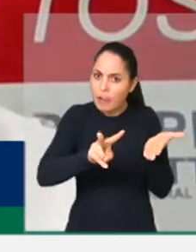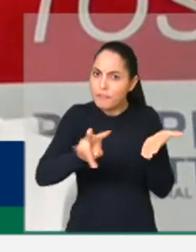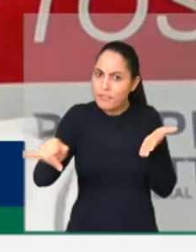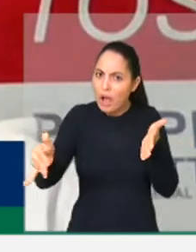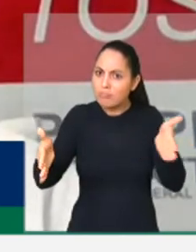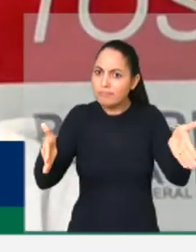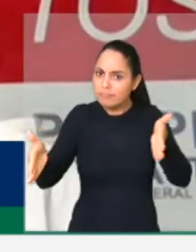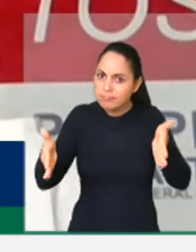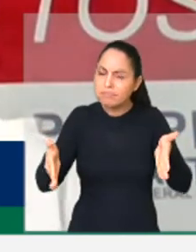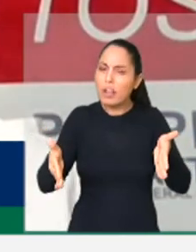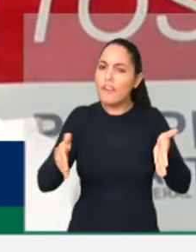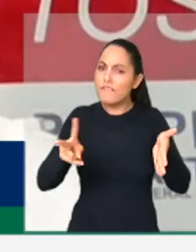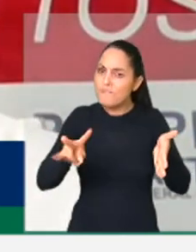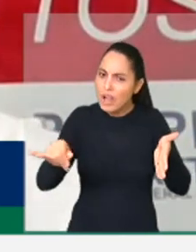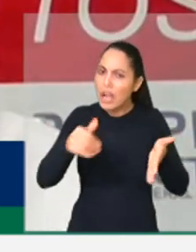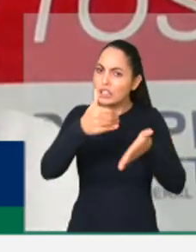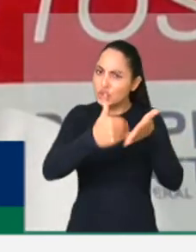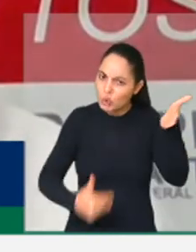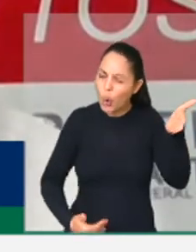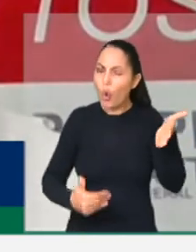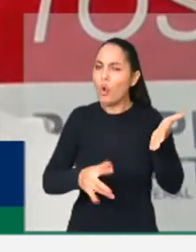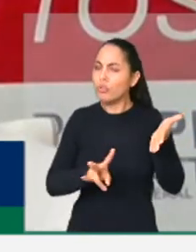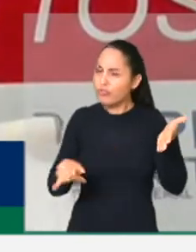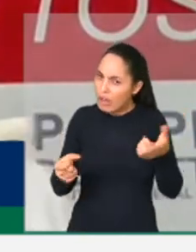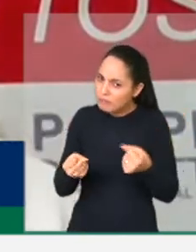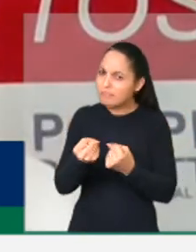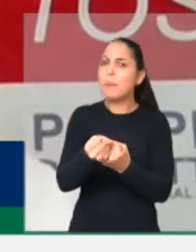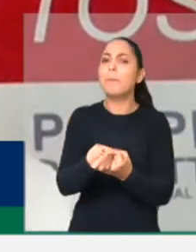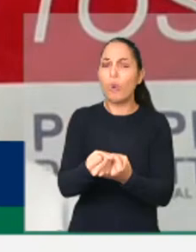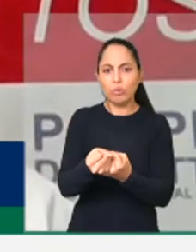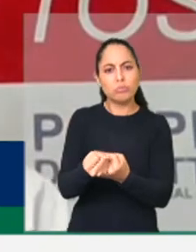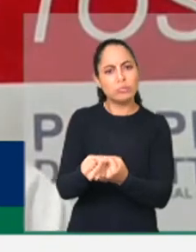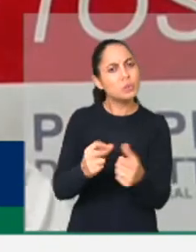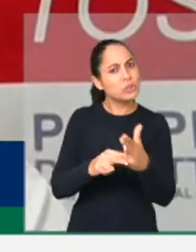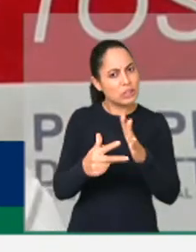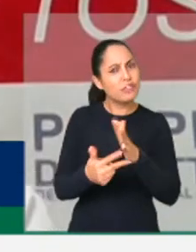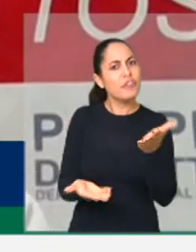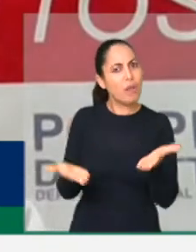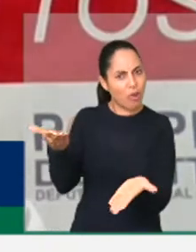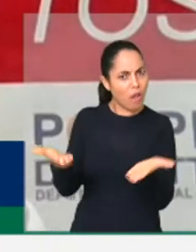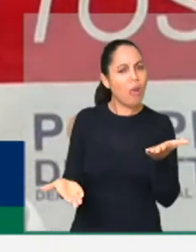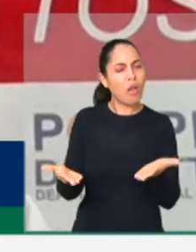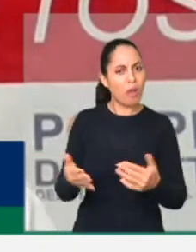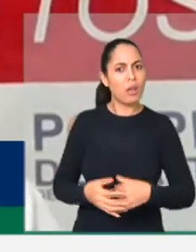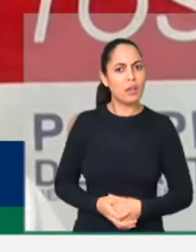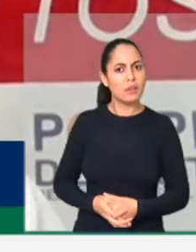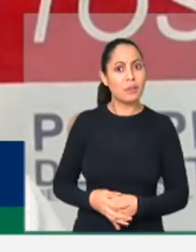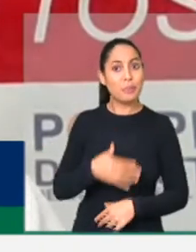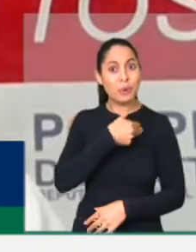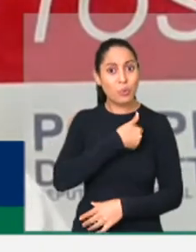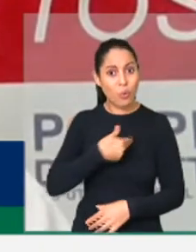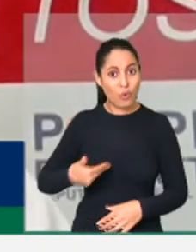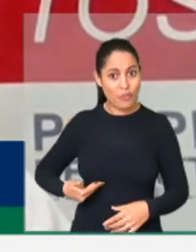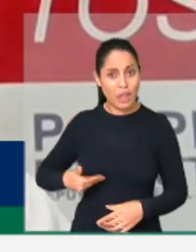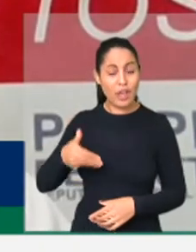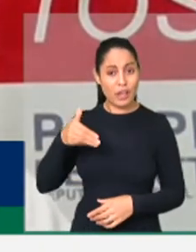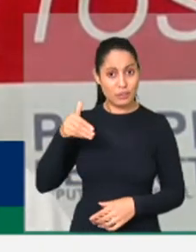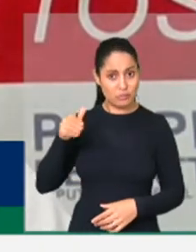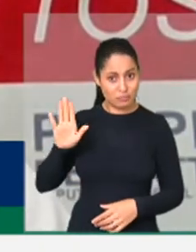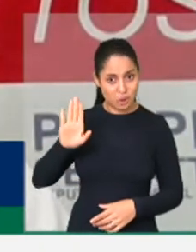DO PODER. SÓ QUE CHEGOU NO LEGISLATIVO E NÓS ESTAMOS FAZENDO DOAÇÕES ISSO É ... ABRIR MÃO DE RECEITA É O QUE